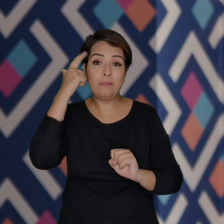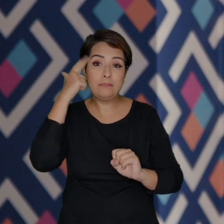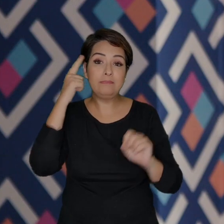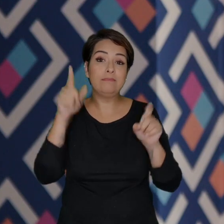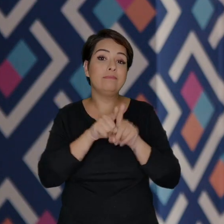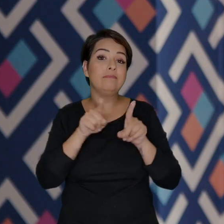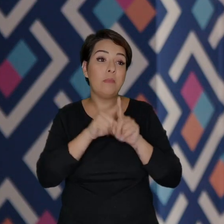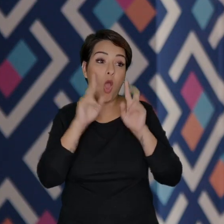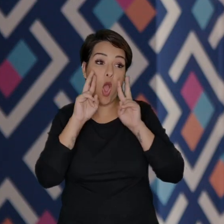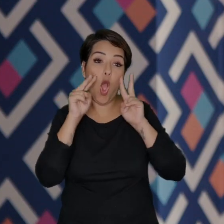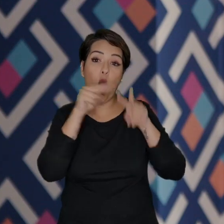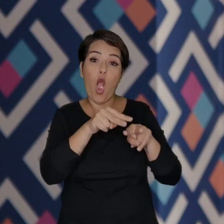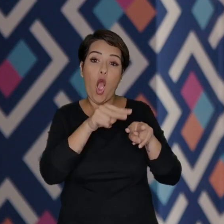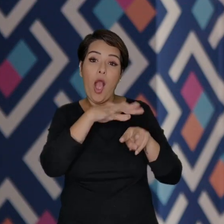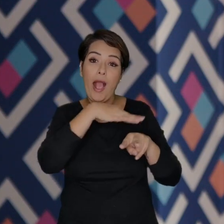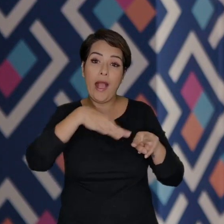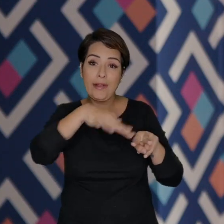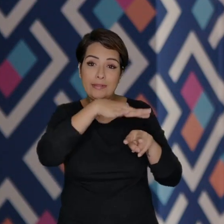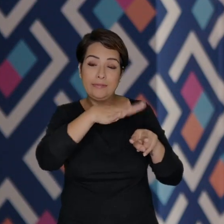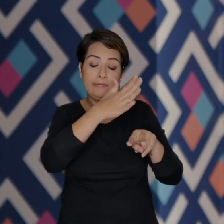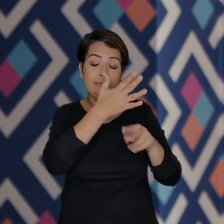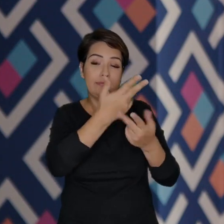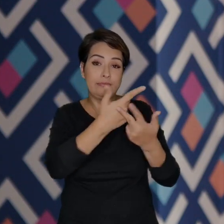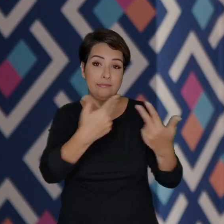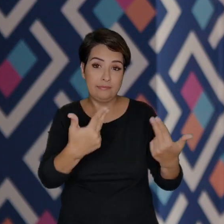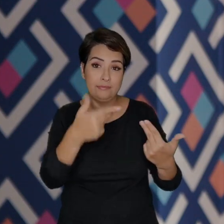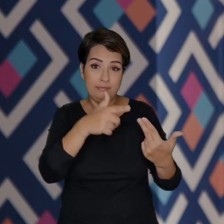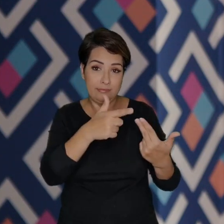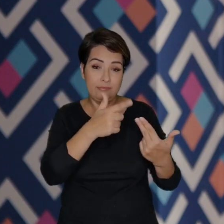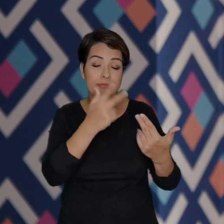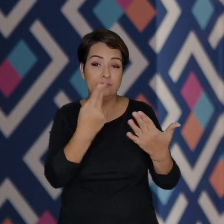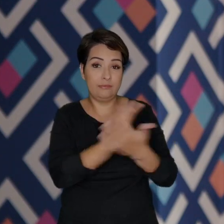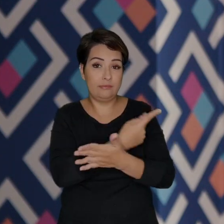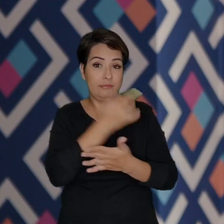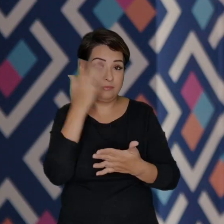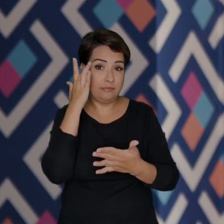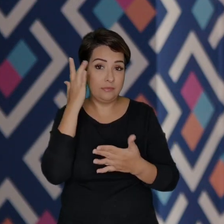pensem também, que eles olhem para essas questões, porque muitas vezes